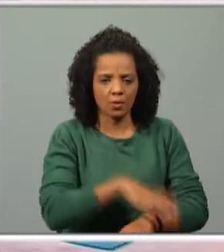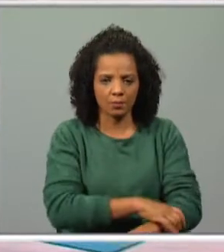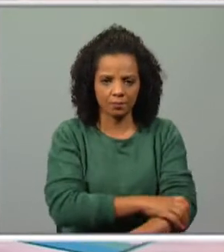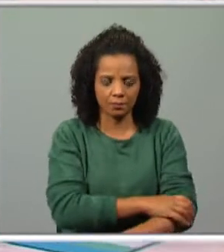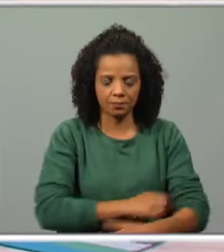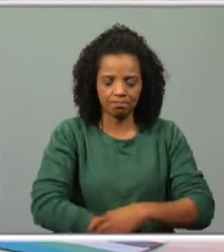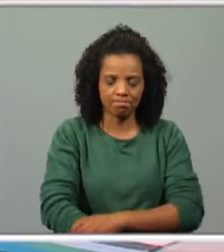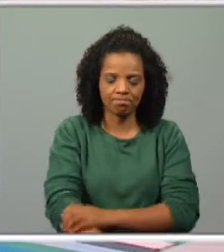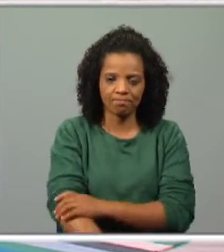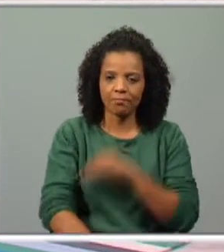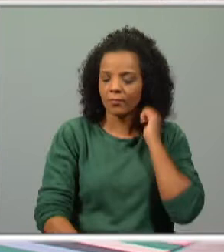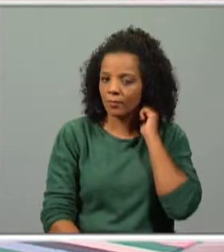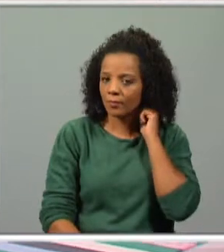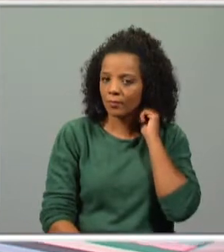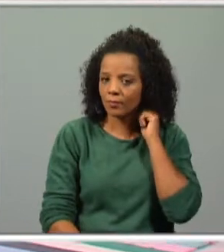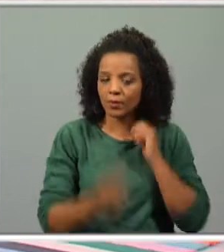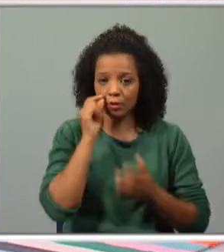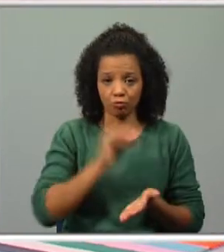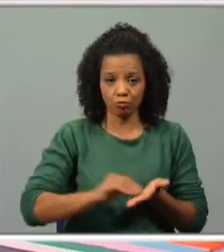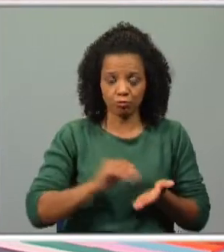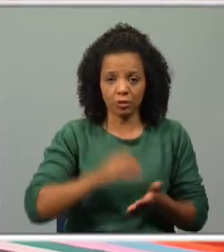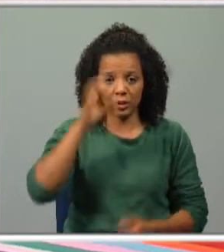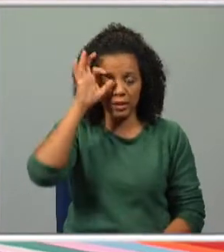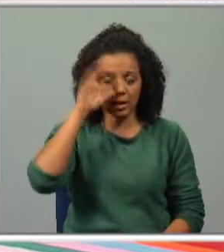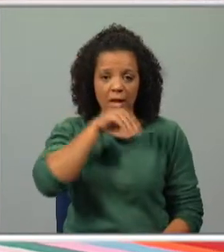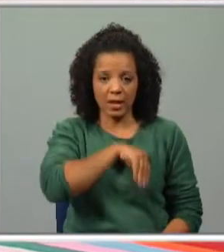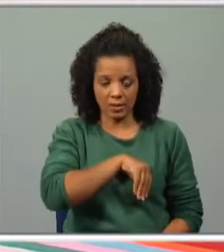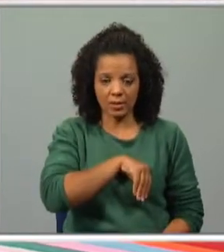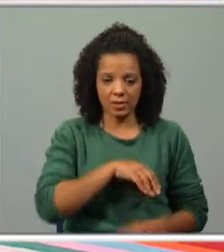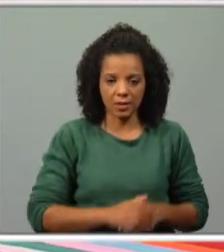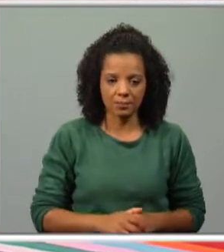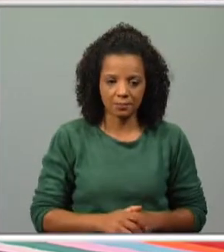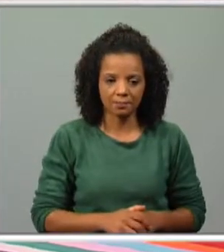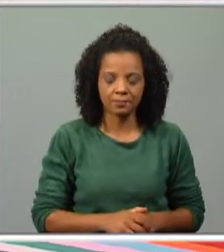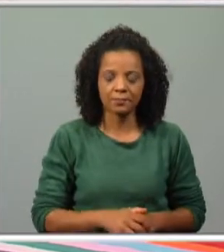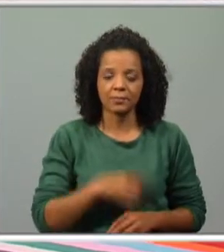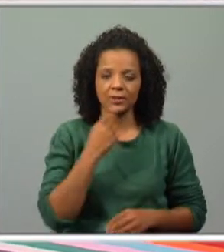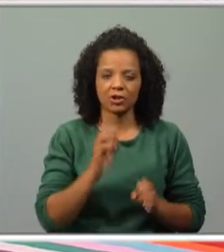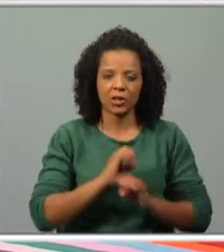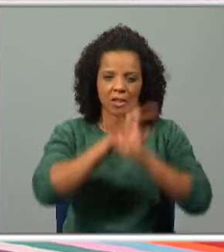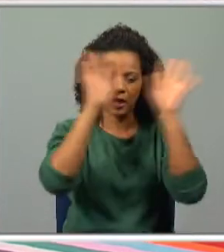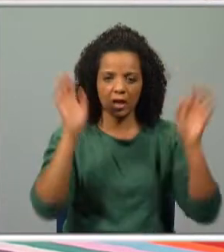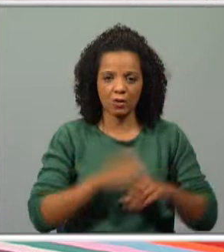essa Queiroz também localizar aqui com clareza o espaço onde 這個奎羅斯也是清楚地定位這裡的空間